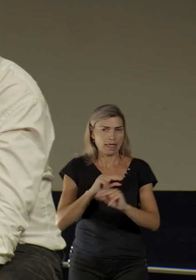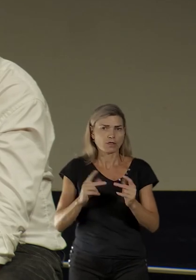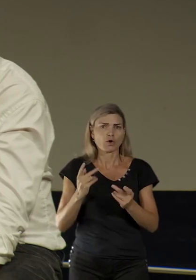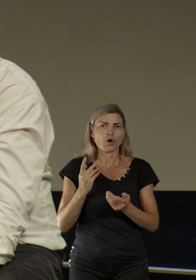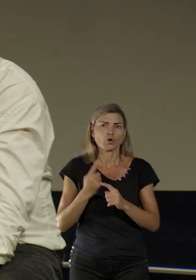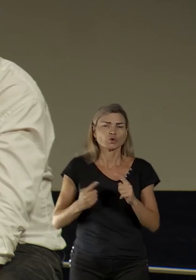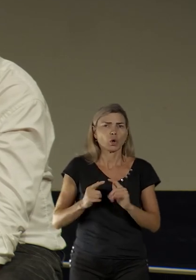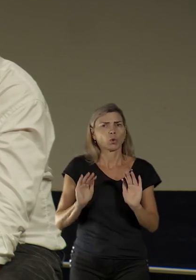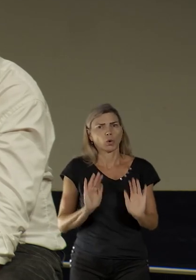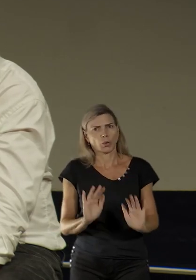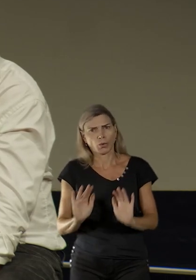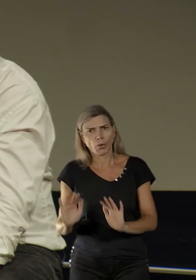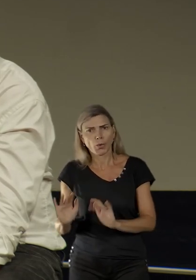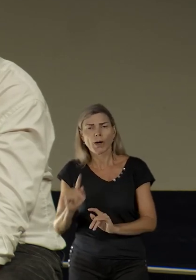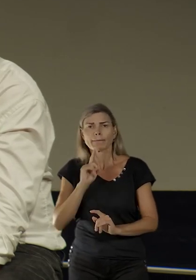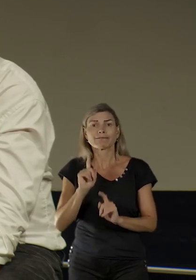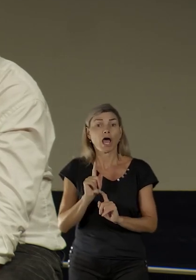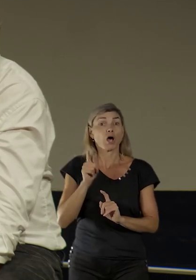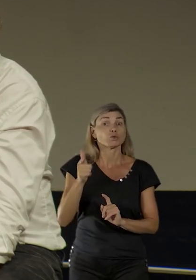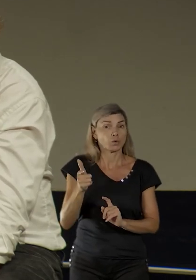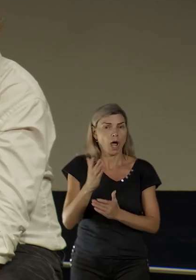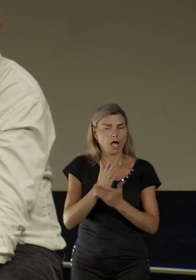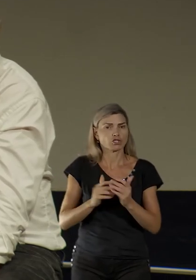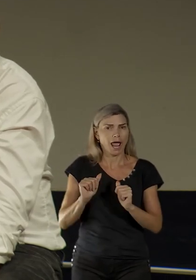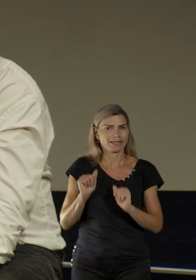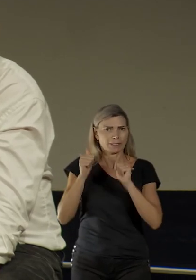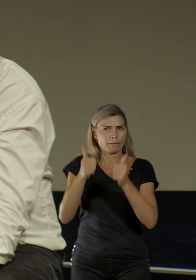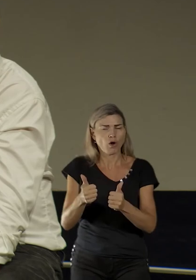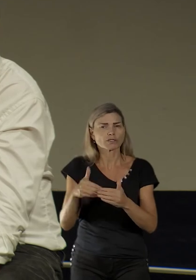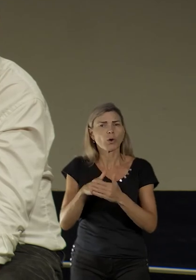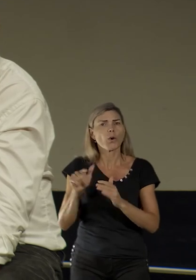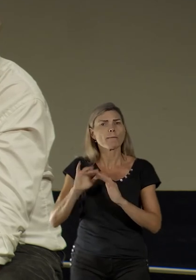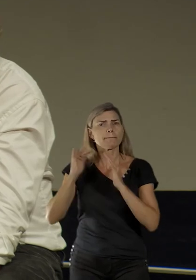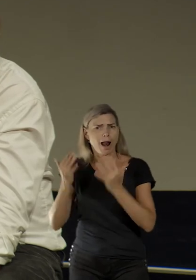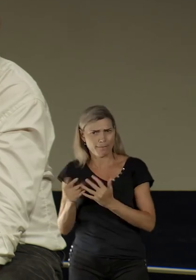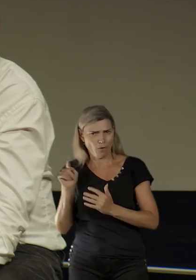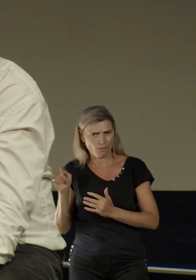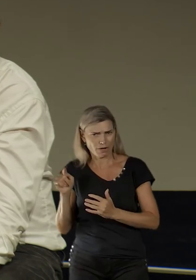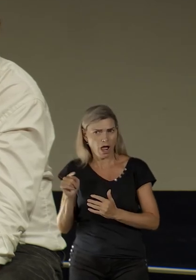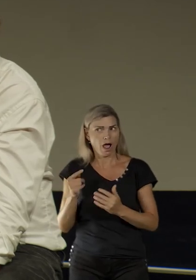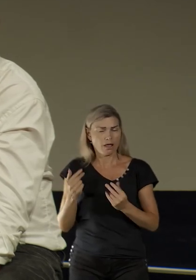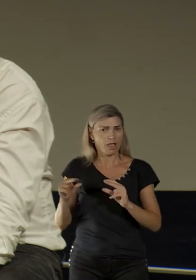na druhé straně mostu v rámci té studie Palmovka. A projednává se to s Ministerstvem kultury.